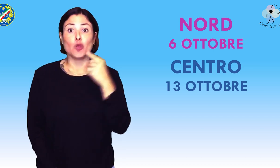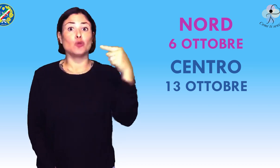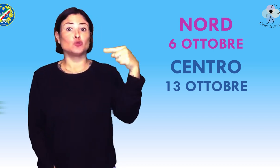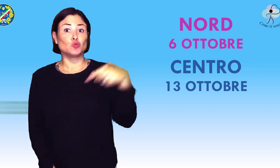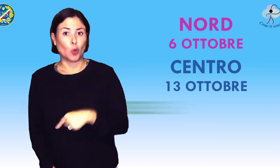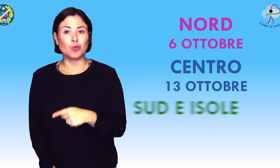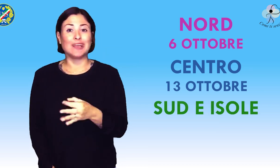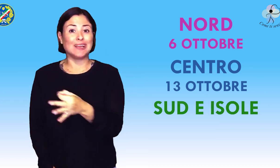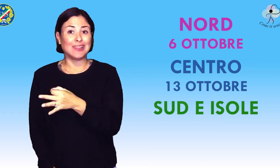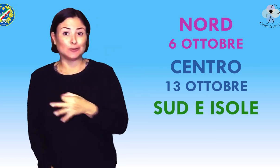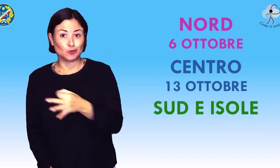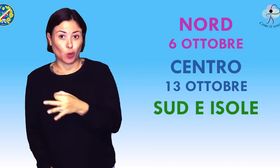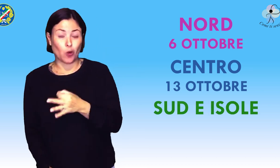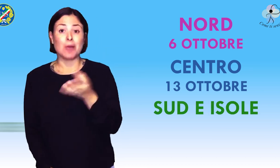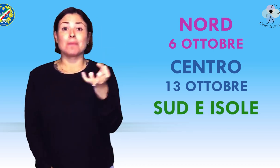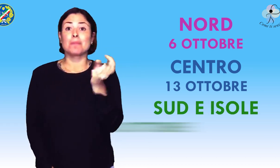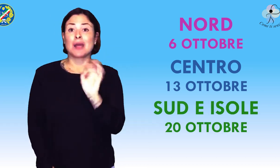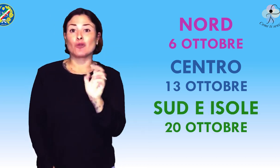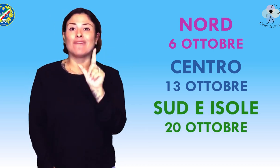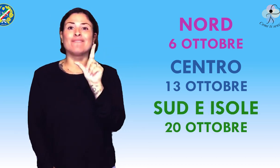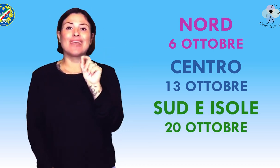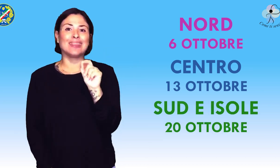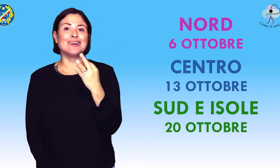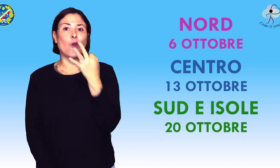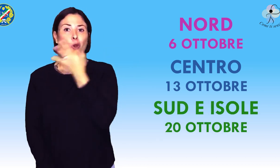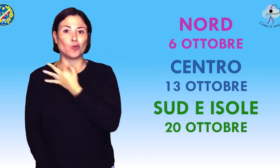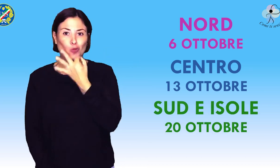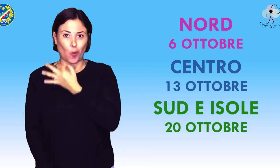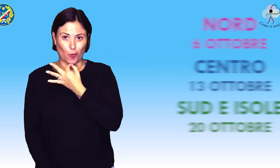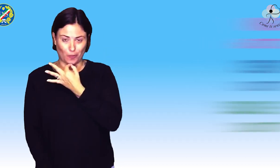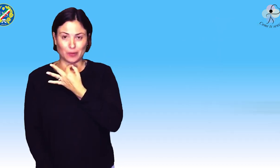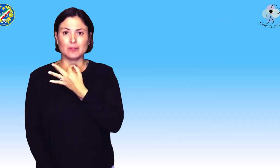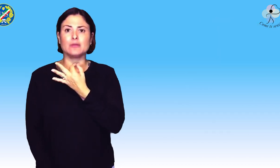Mercoledì 20 ottobre per il sud e isole